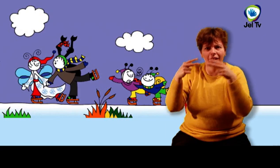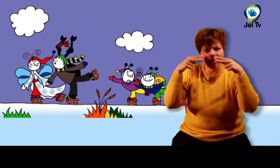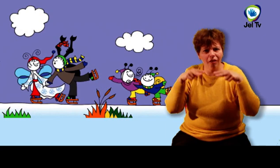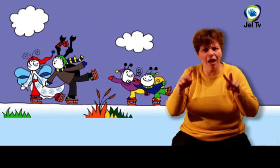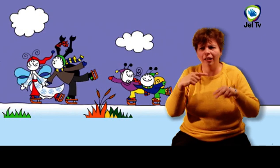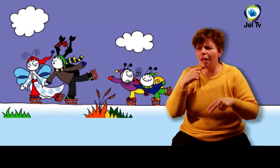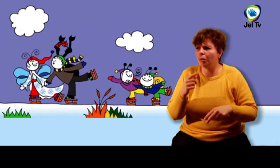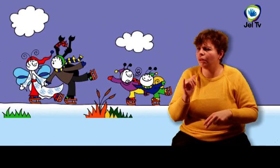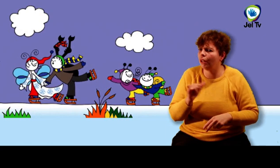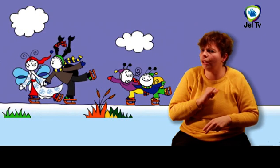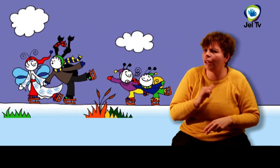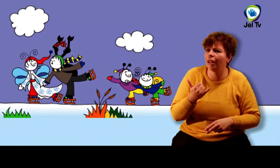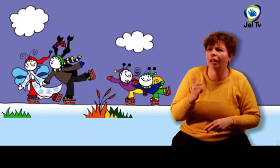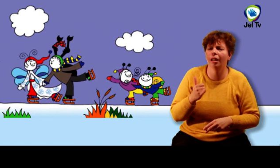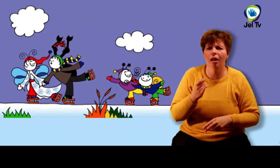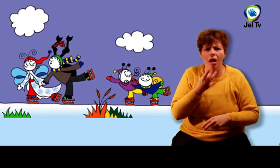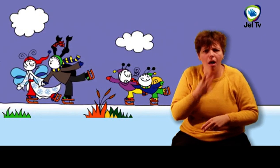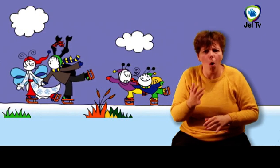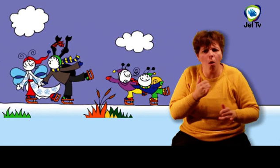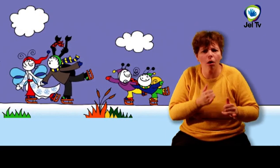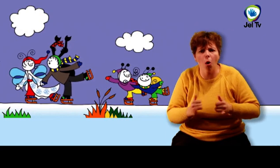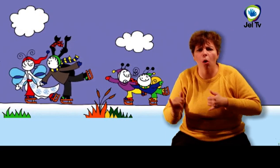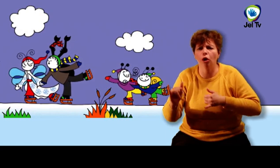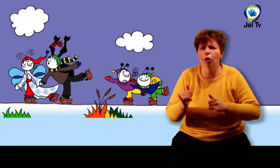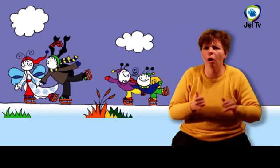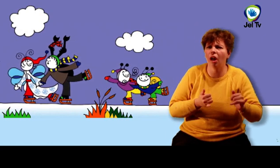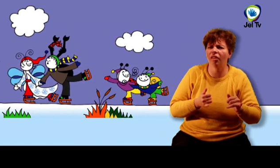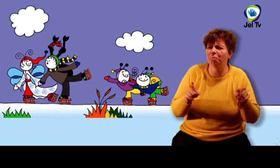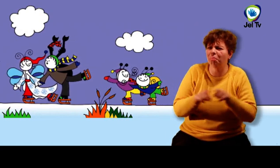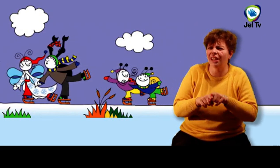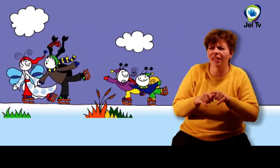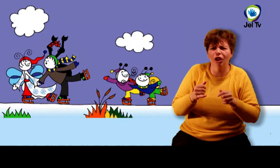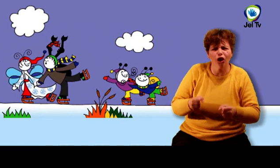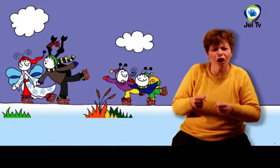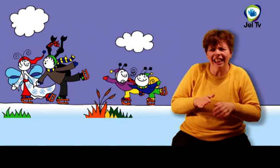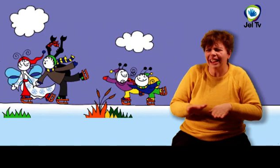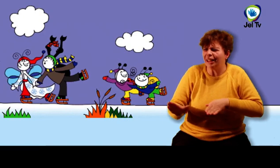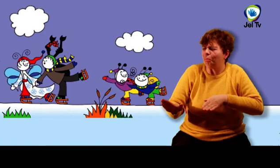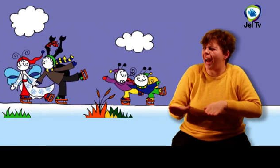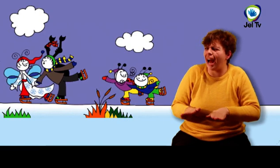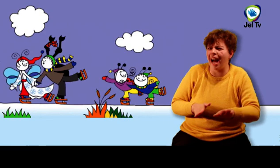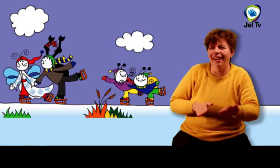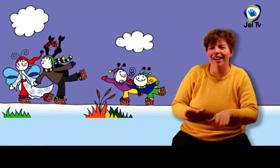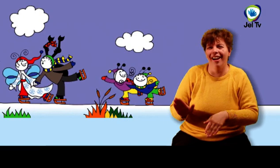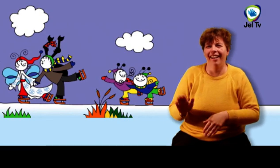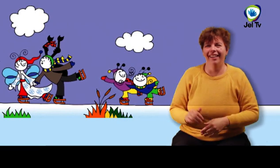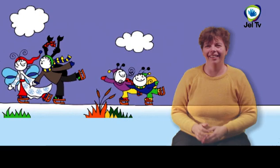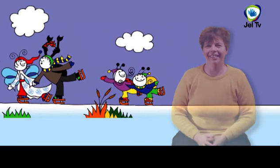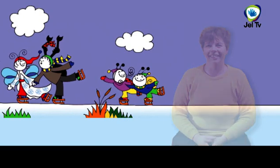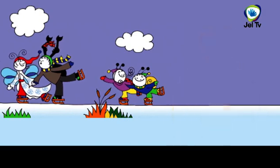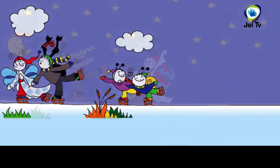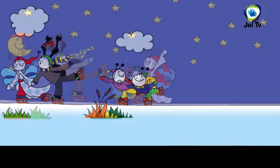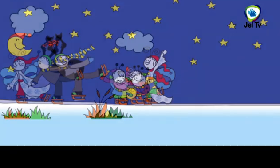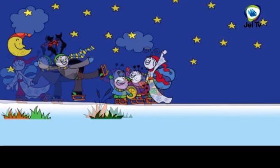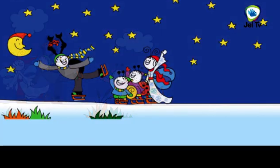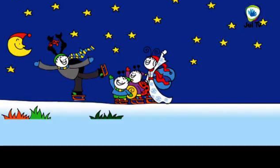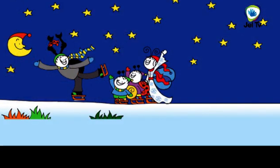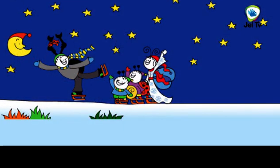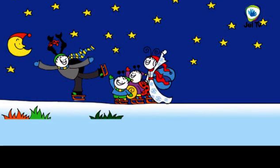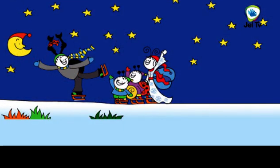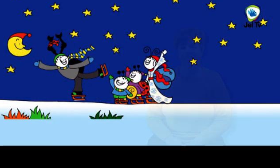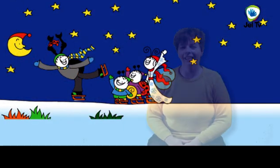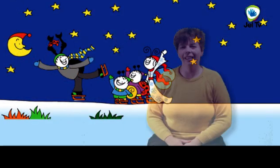Nahát, korcsolyával, sokkal könnyebb siklani a jégen, mint csizmában!- nevetett Vendel.